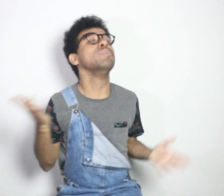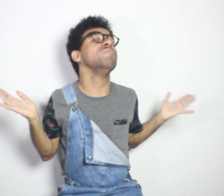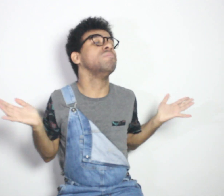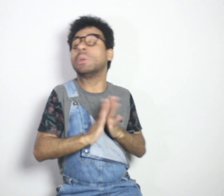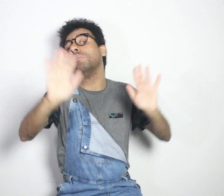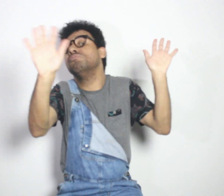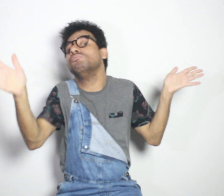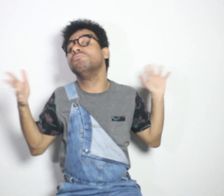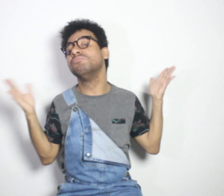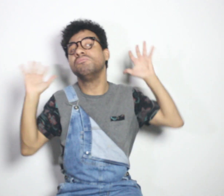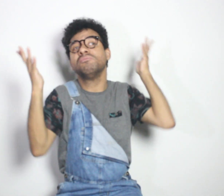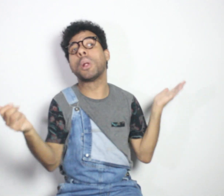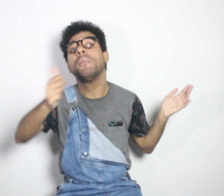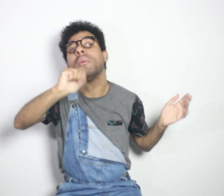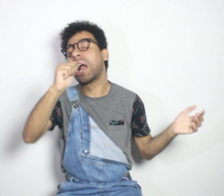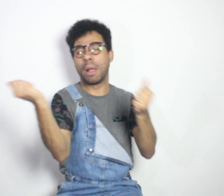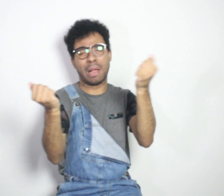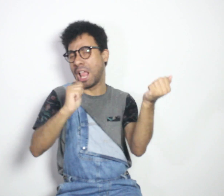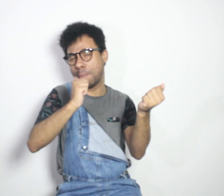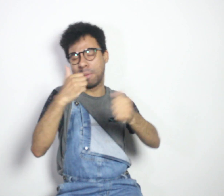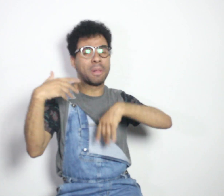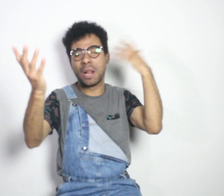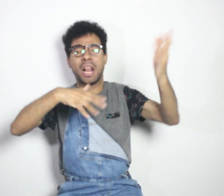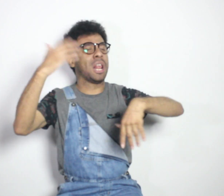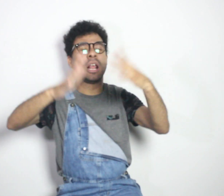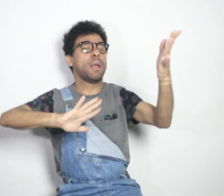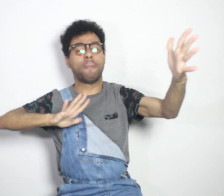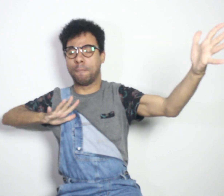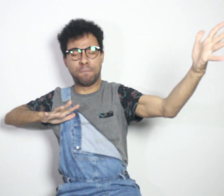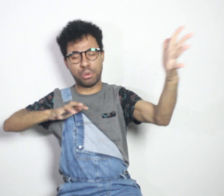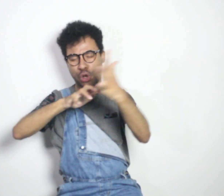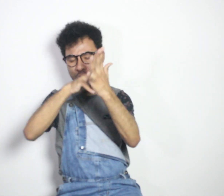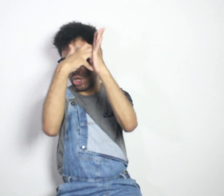Imagina ! beber dirija,Acidenta depois